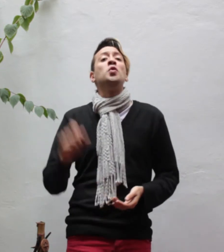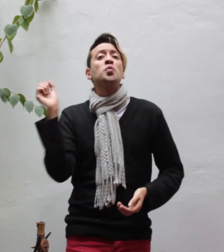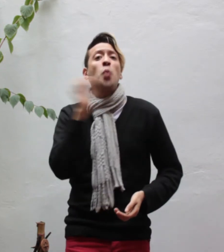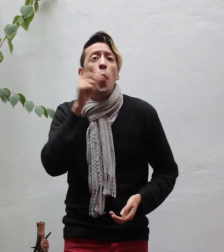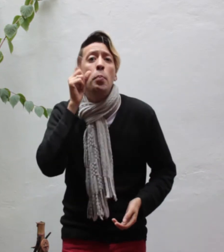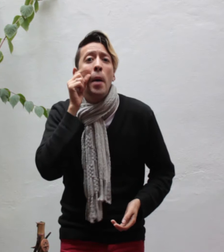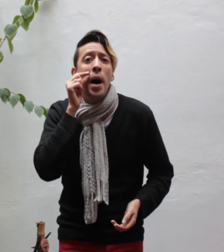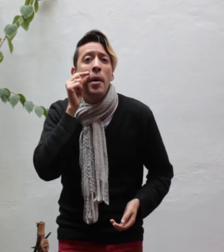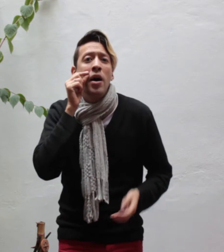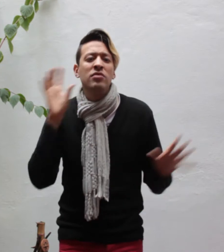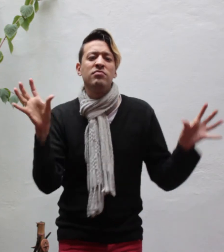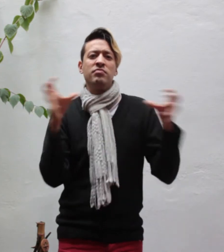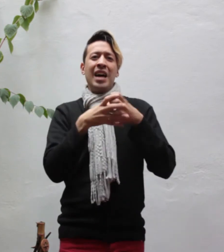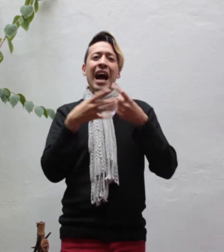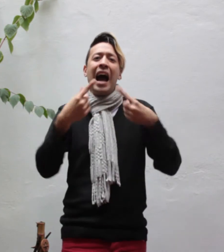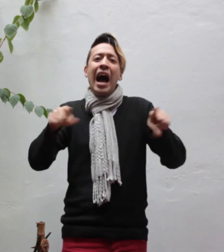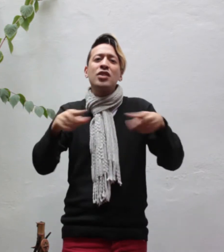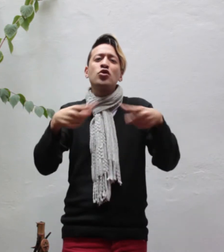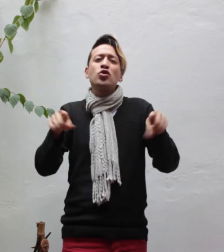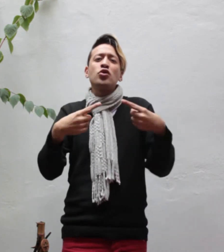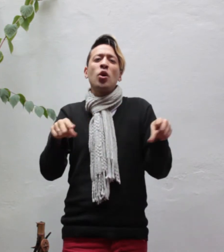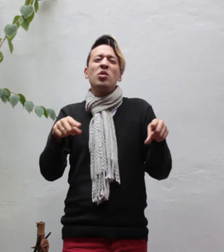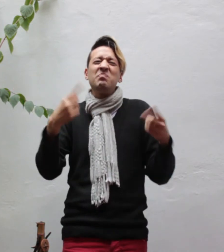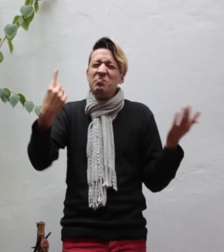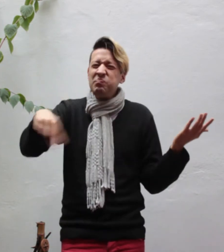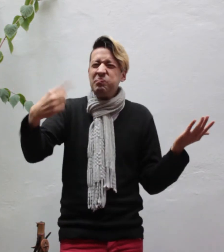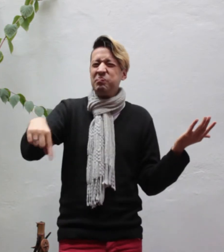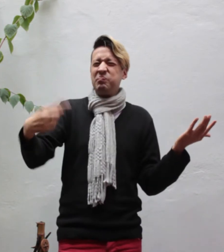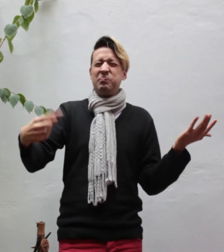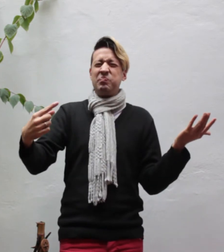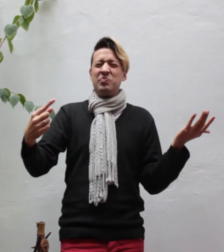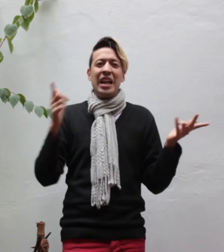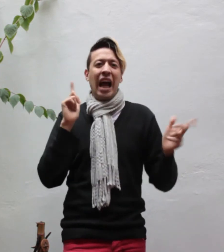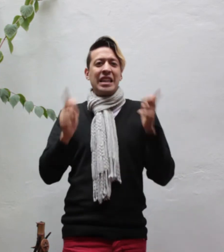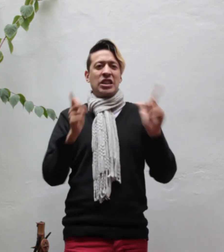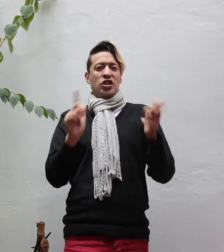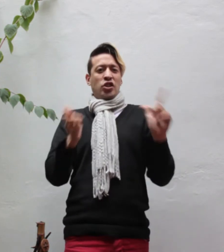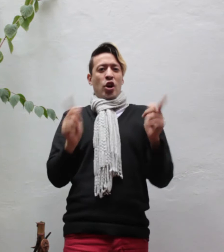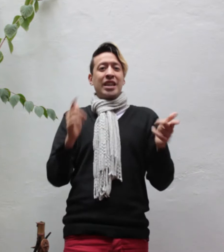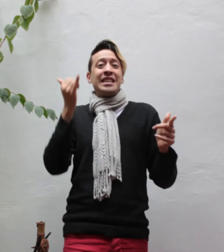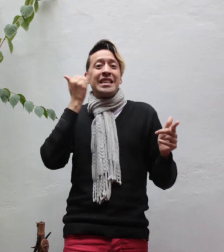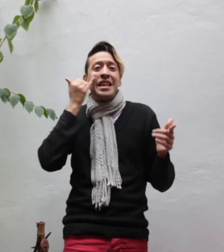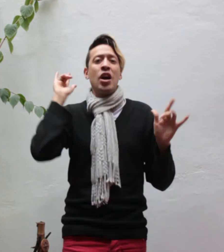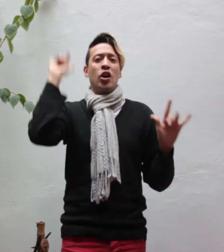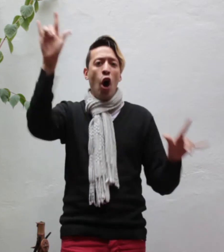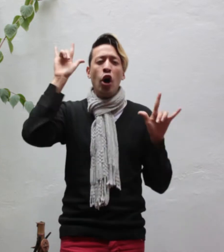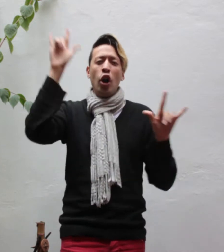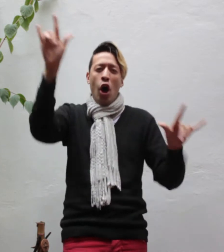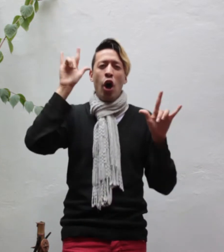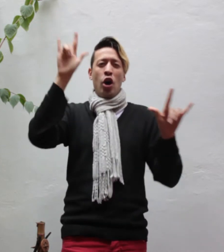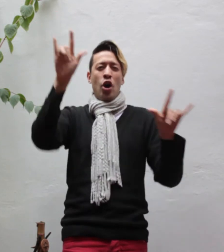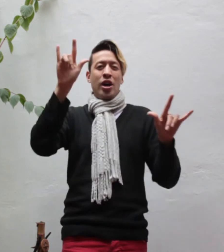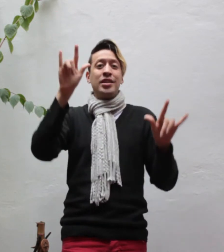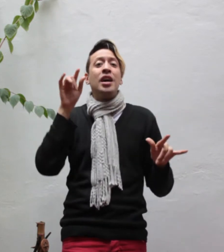su papá estaba en una banda de Country y Rock,